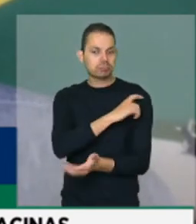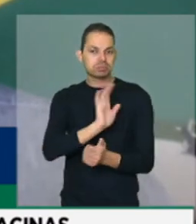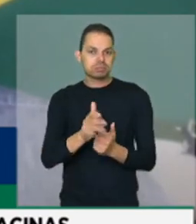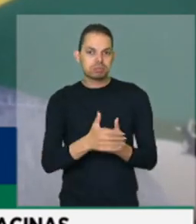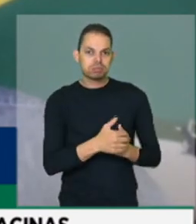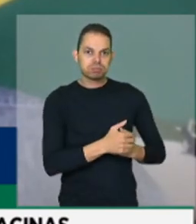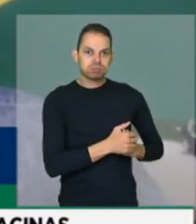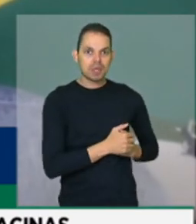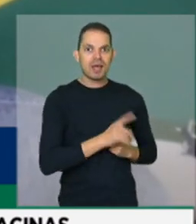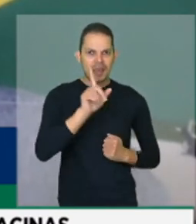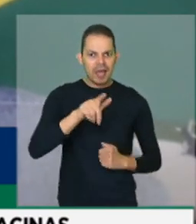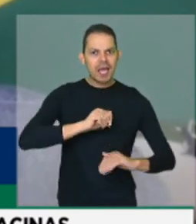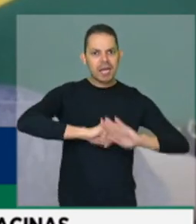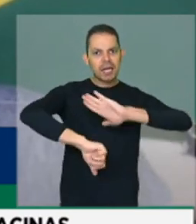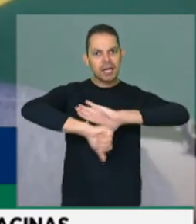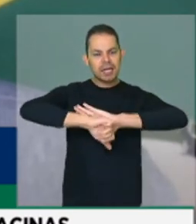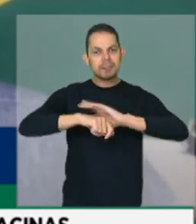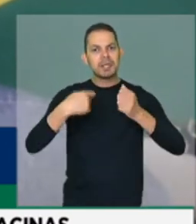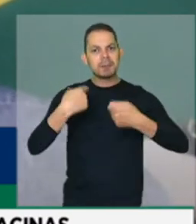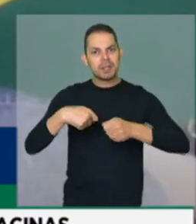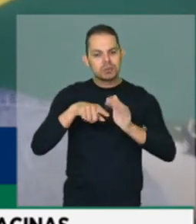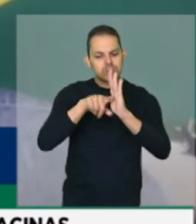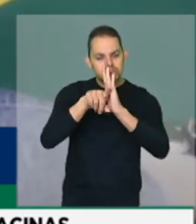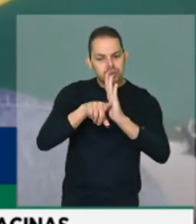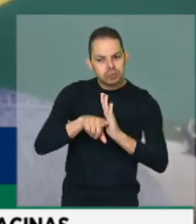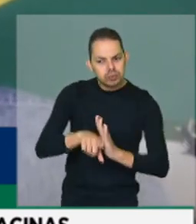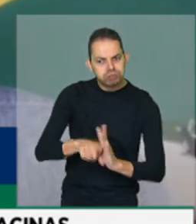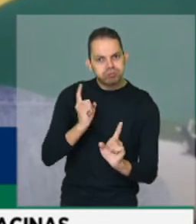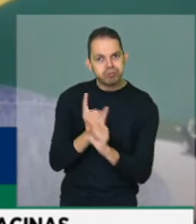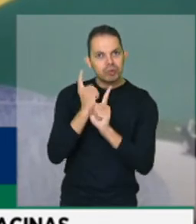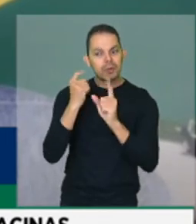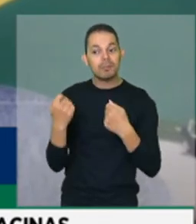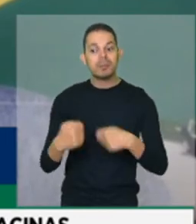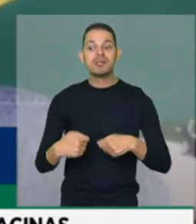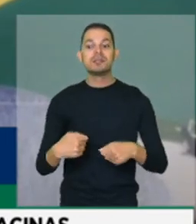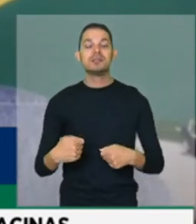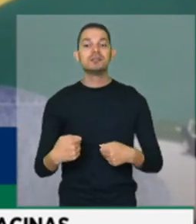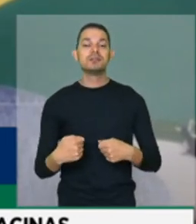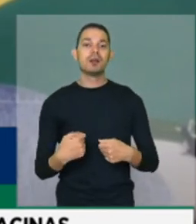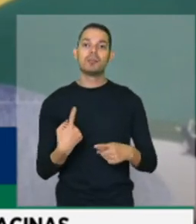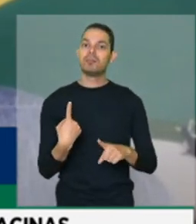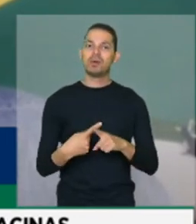PARA ESSA PANDEMIA, ESTÃO ESCONDENDO /KPAVACINAS, ISSO É UM CRIME QUE PRECISA SER APURADO IMEDIATAMENTE PORQUE NÃO DÁ PARA CONCEBER ESTOQUE